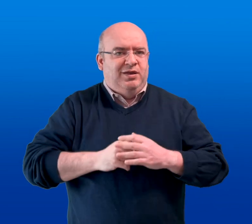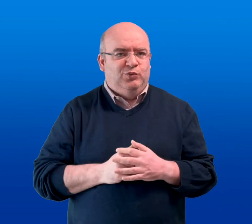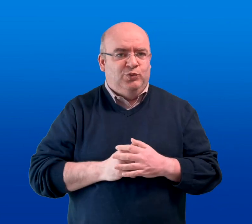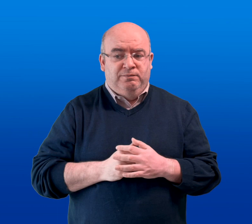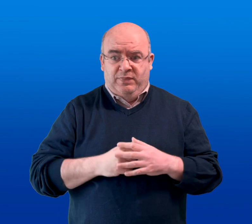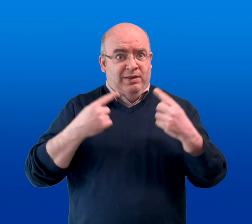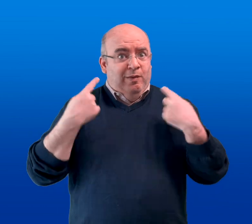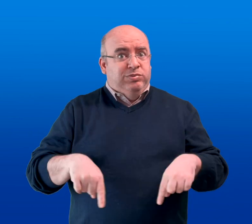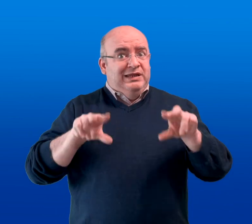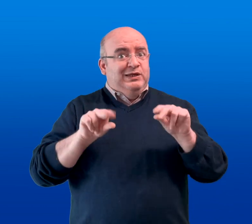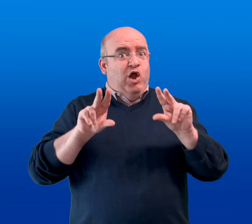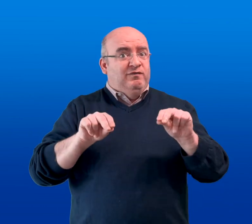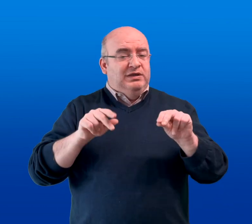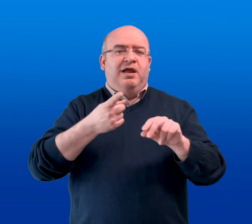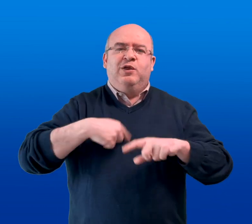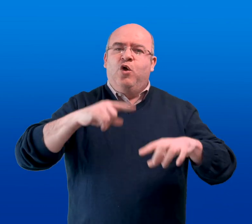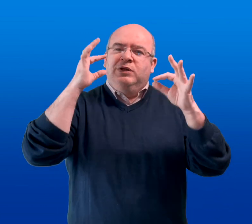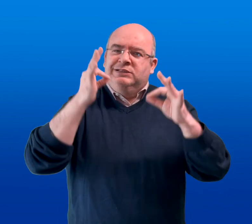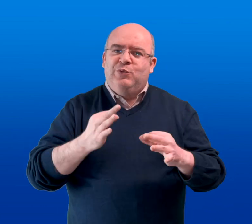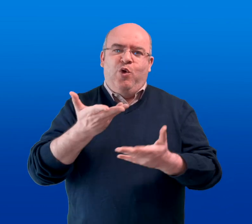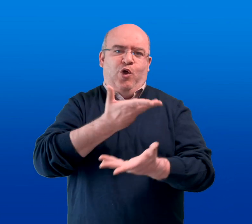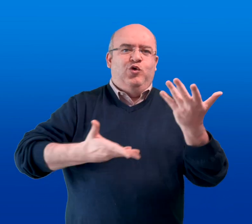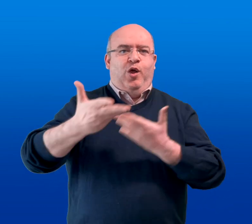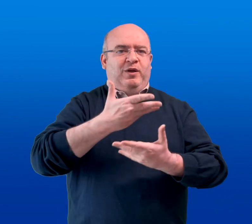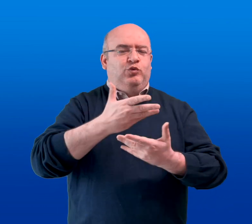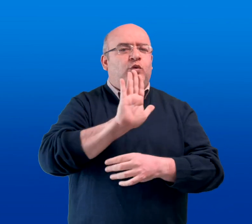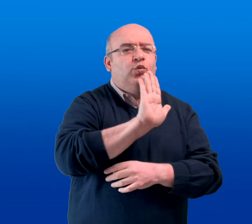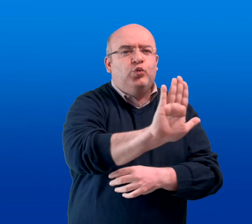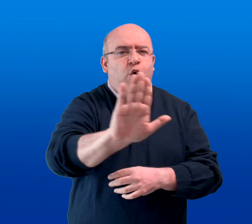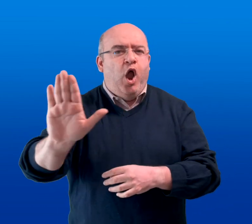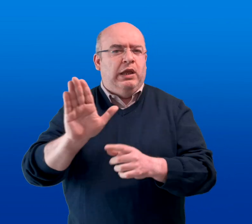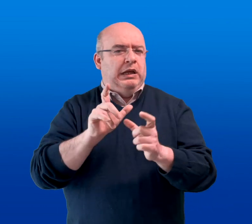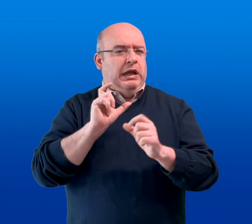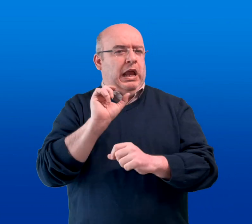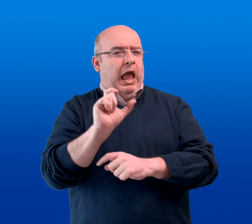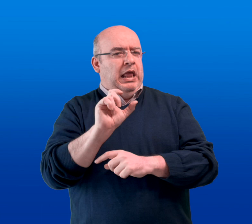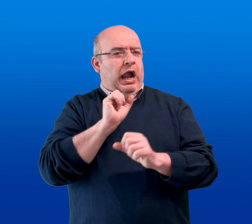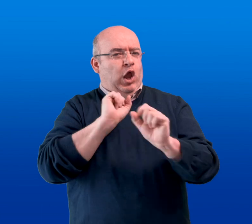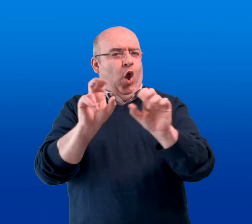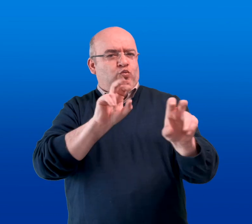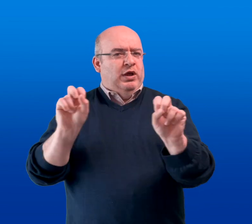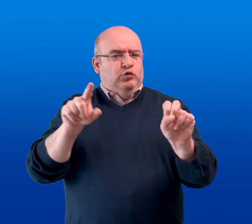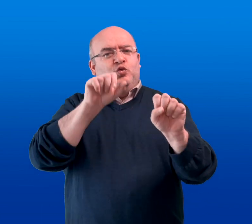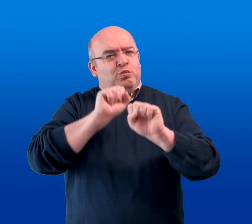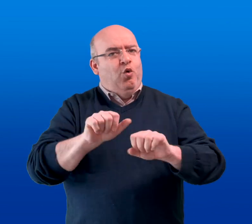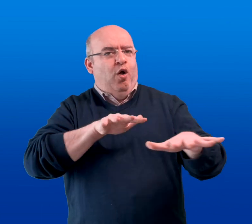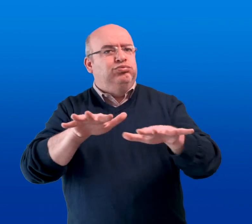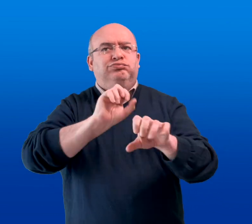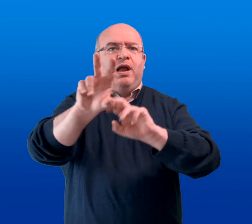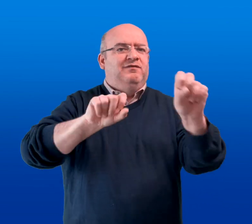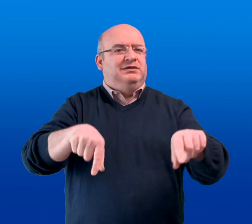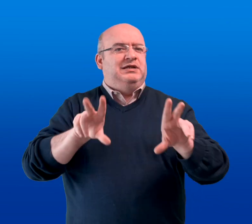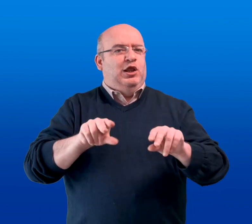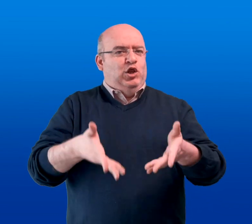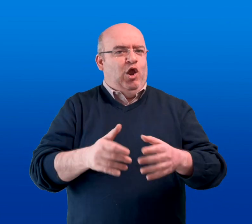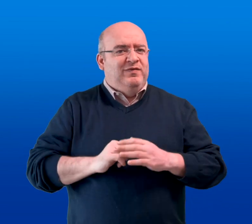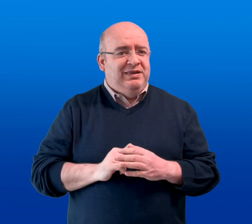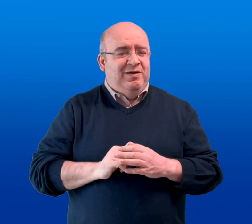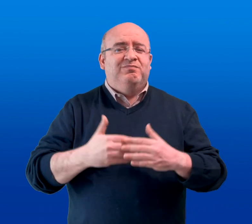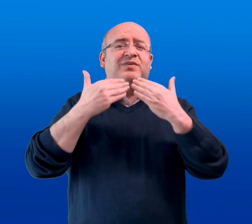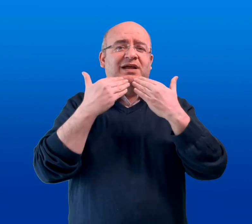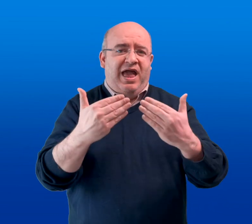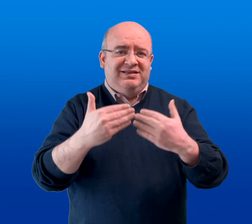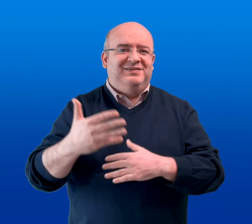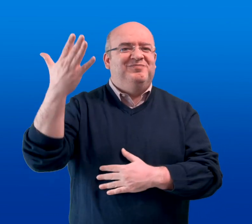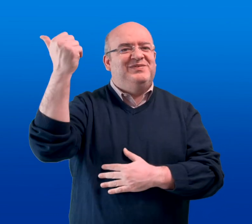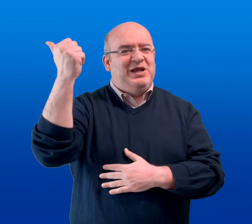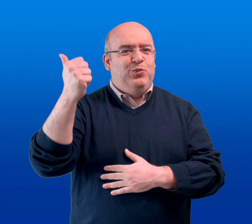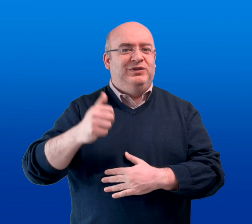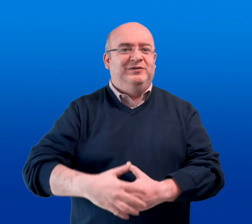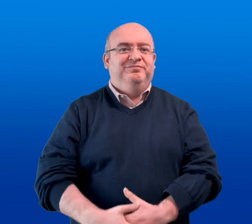Certi della vostra consueta collaborazione nel promuovere questa utile novità tramite i vostri consueti canali di comunicazione, invitiamo cordiali saluti.